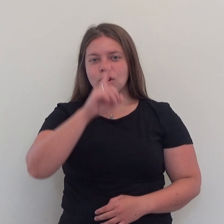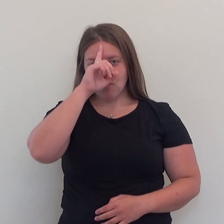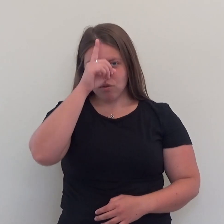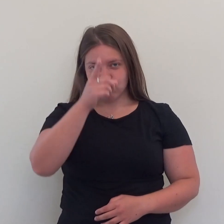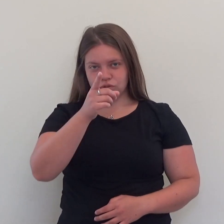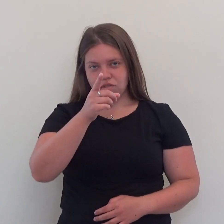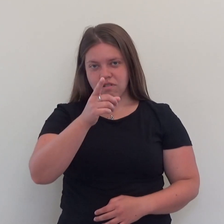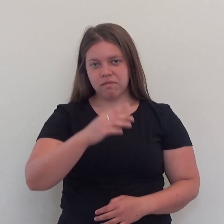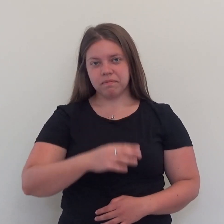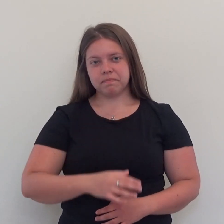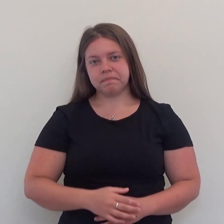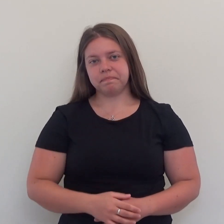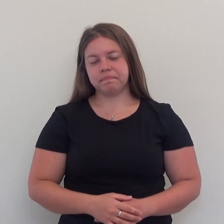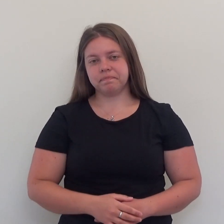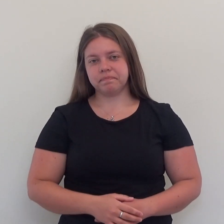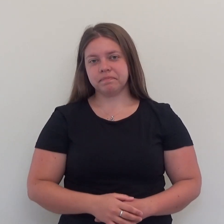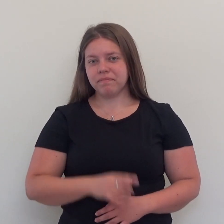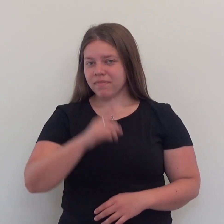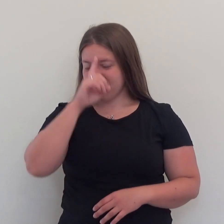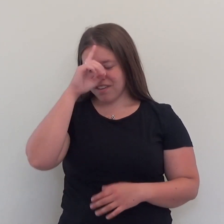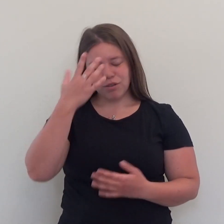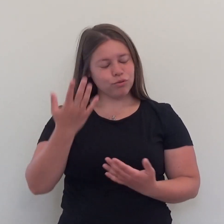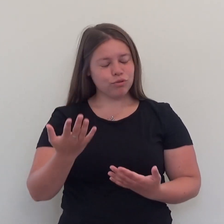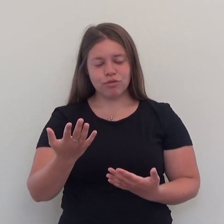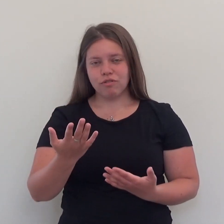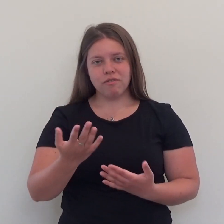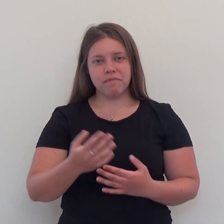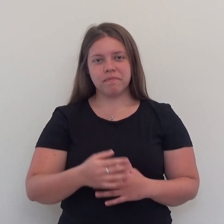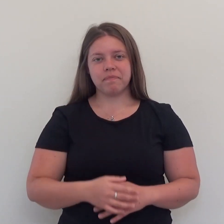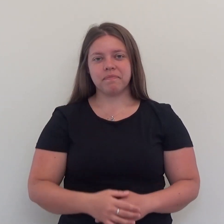OSATA - EI-OSATA